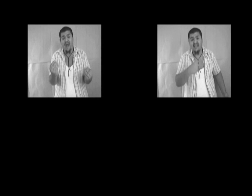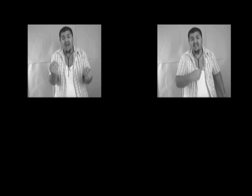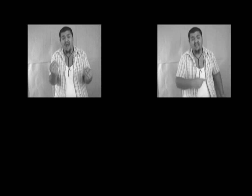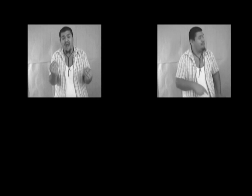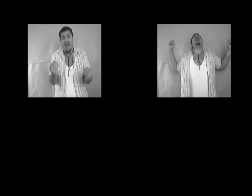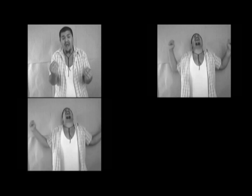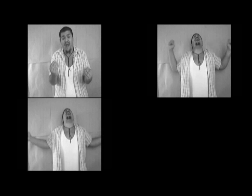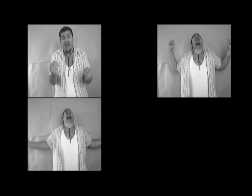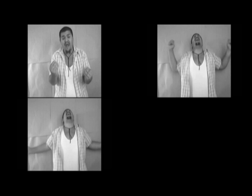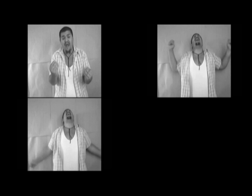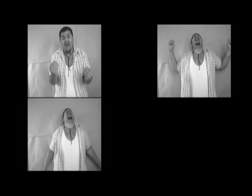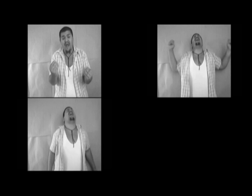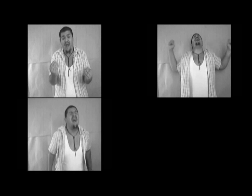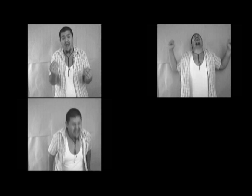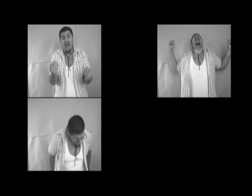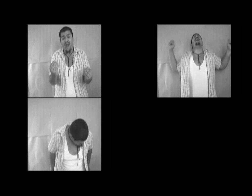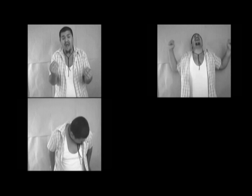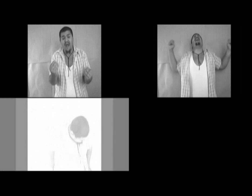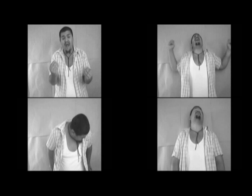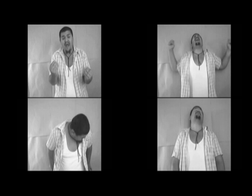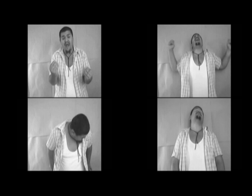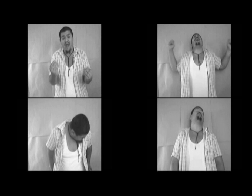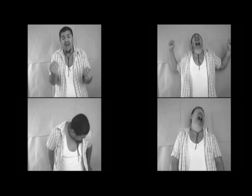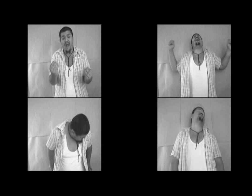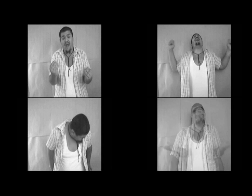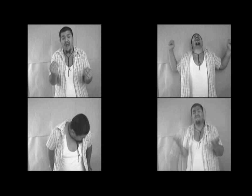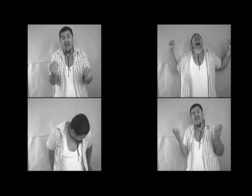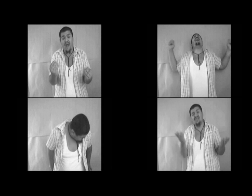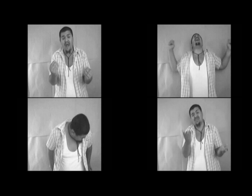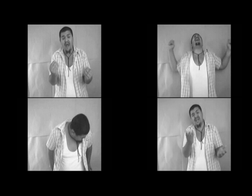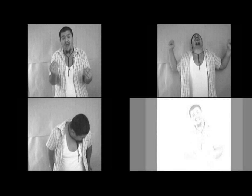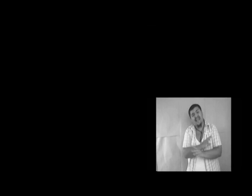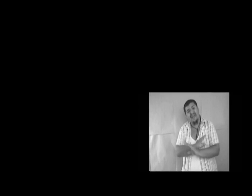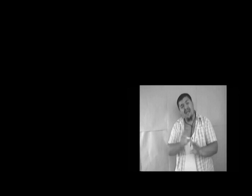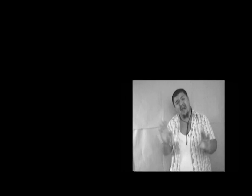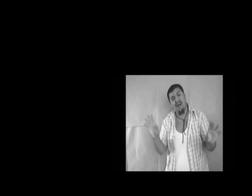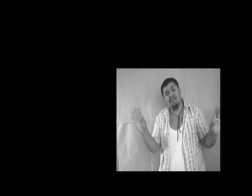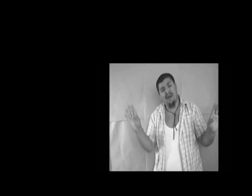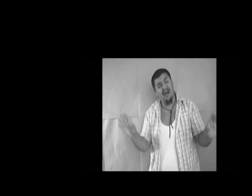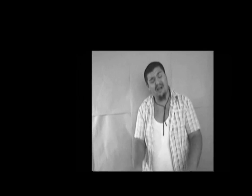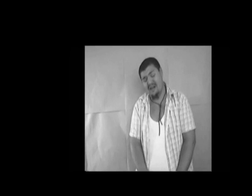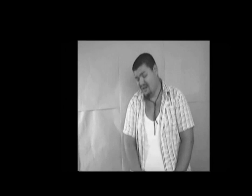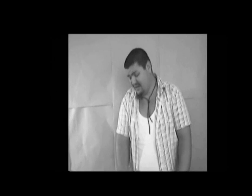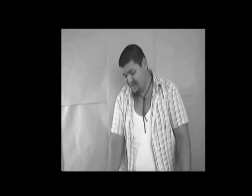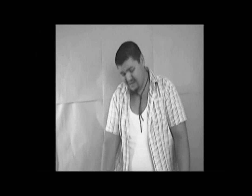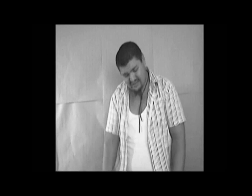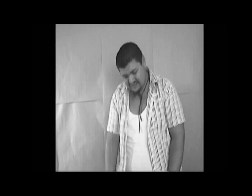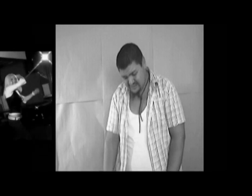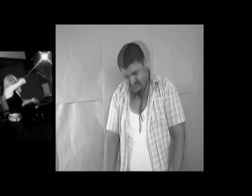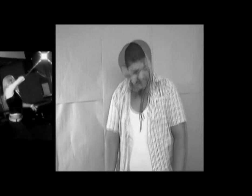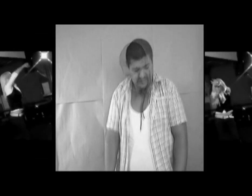мрак е вече те нямам darkness is now they do not have